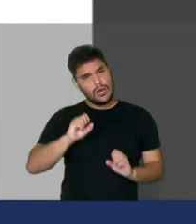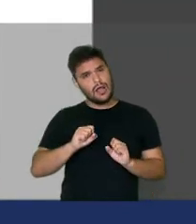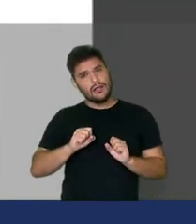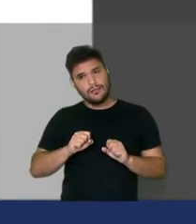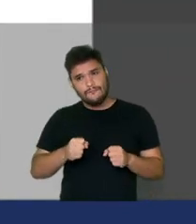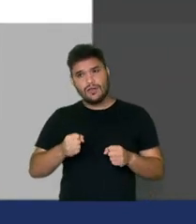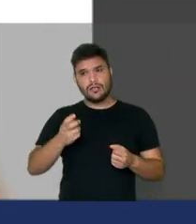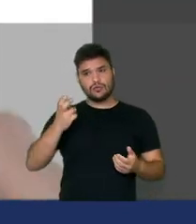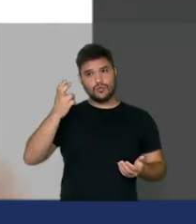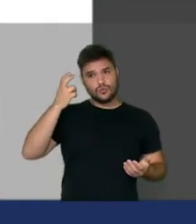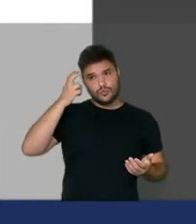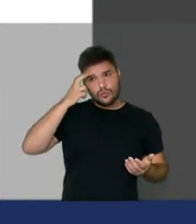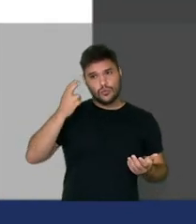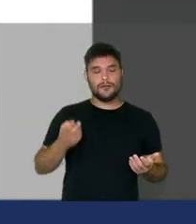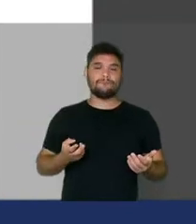UM POVO QUE TEM CULTURA, QUE